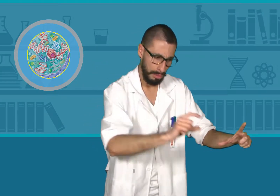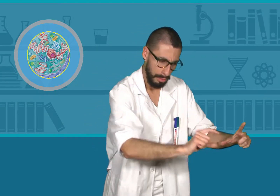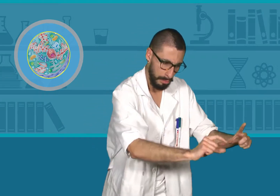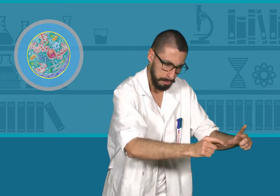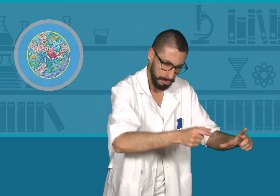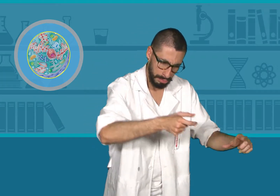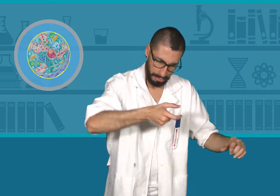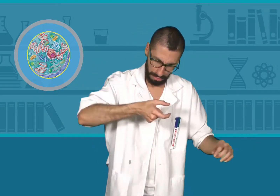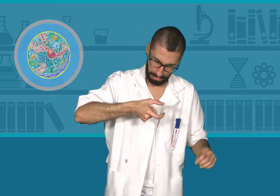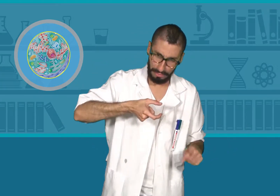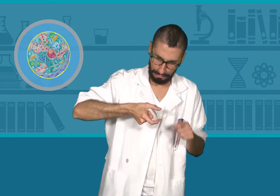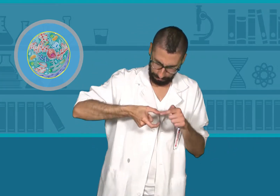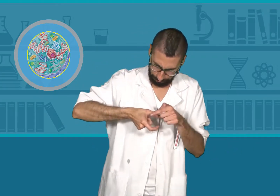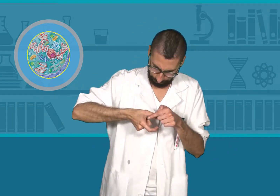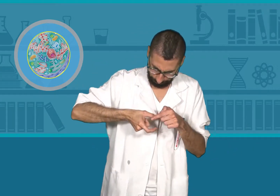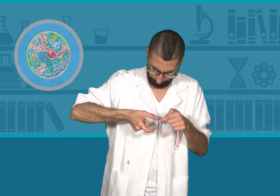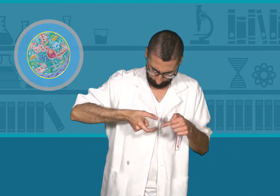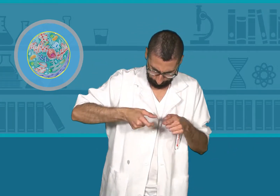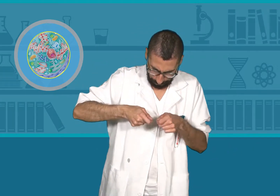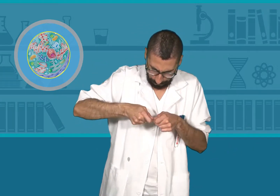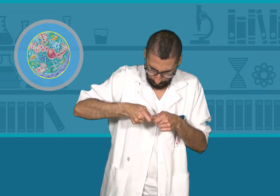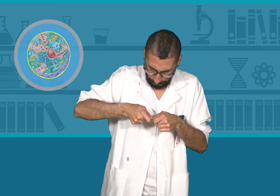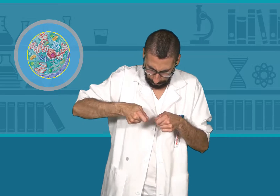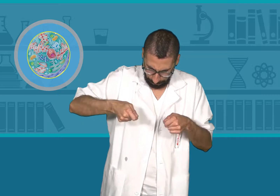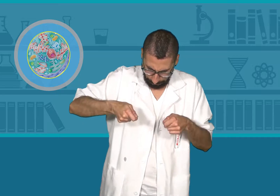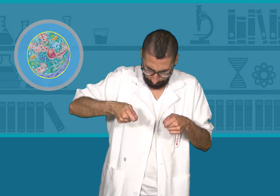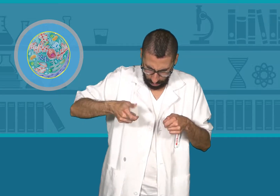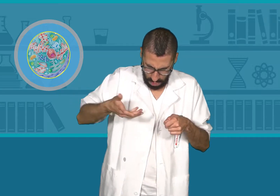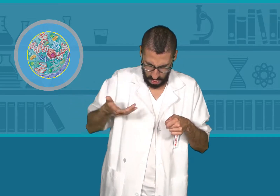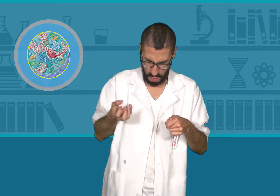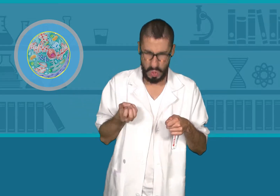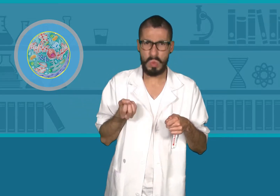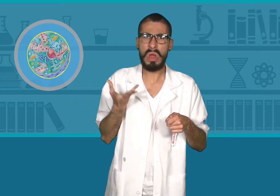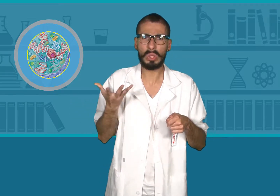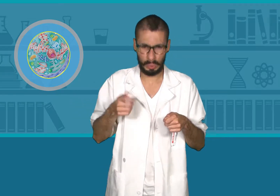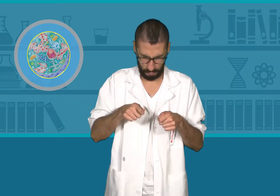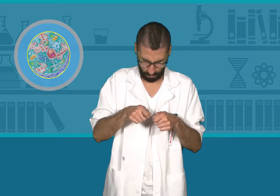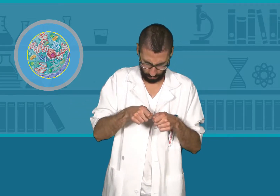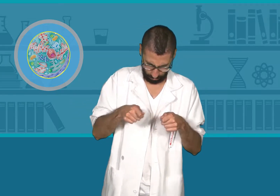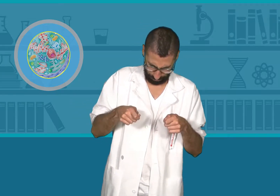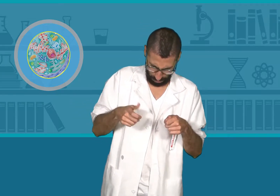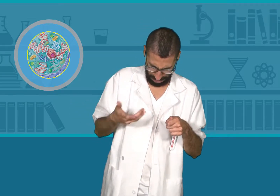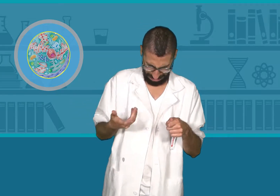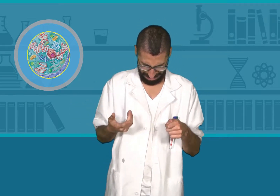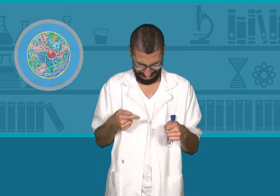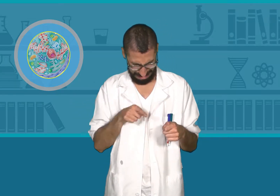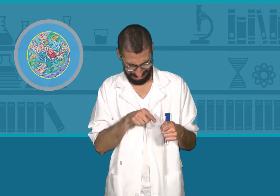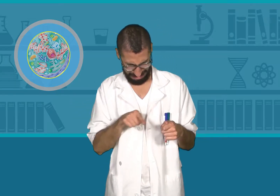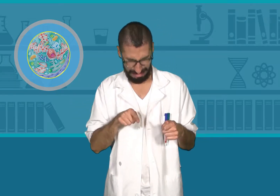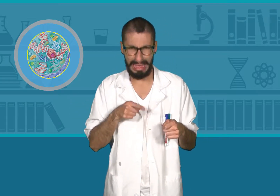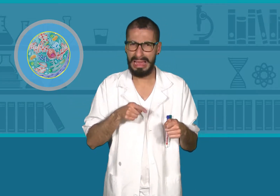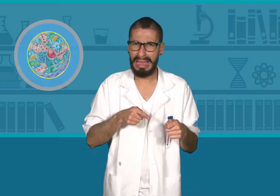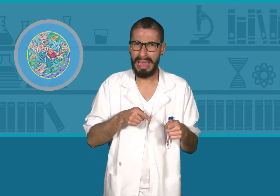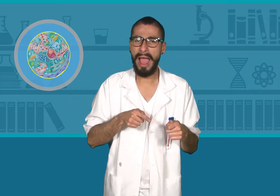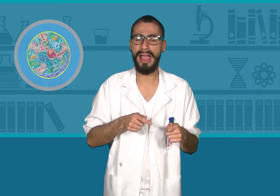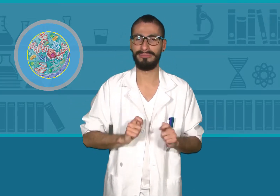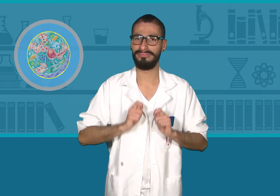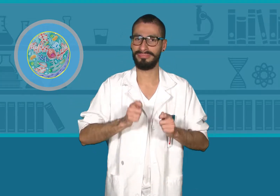Y para saber el tamaño real de las células se utiliza una medida llamada así: